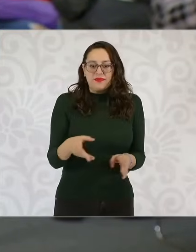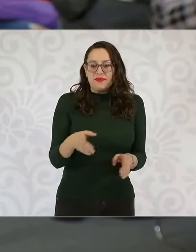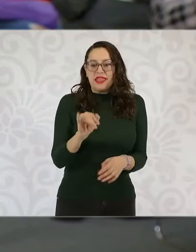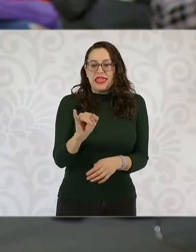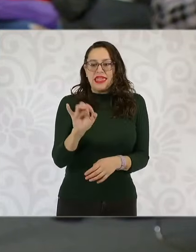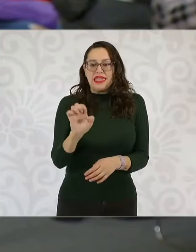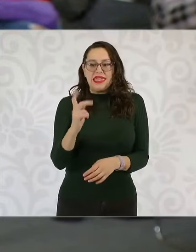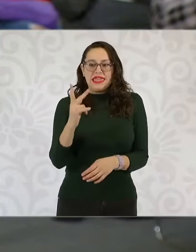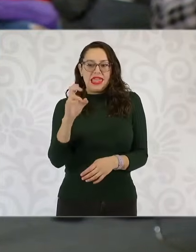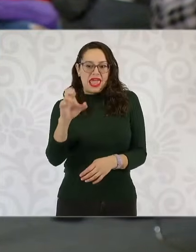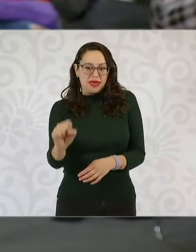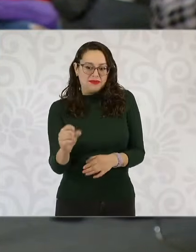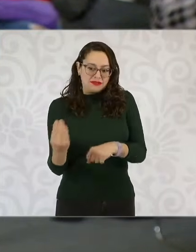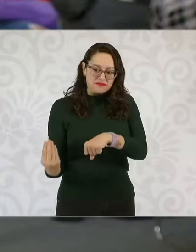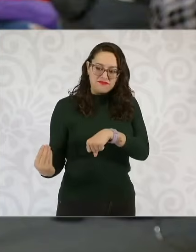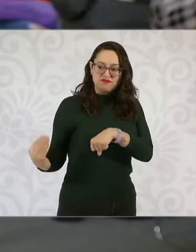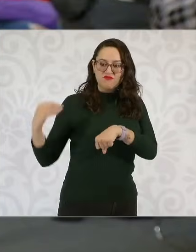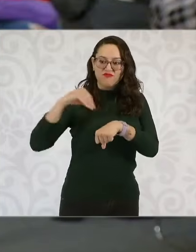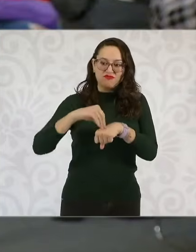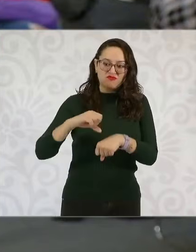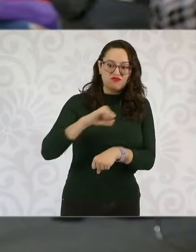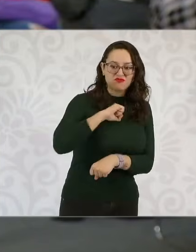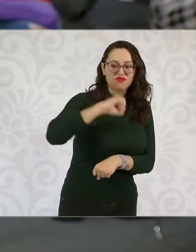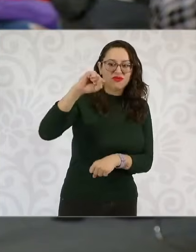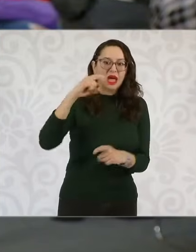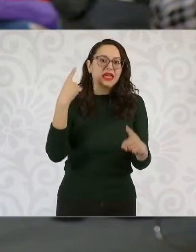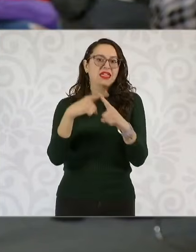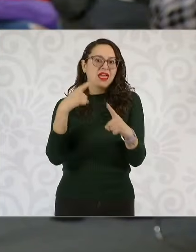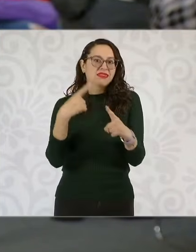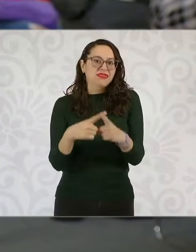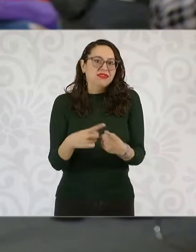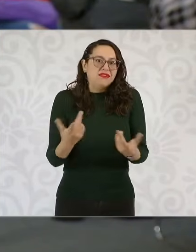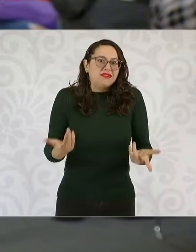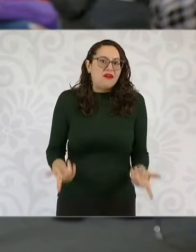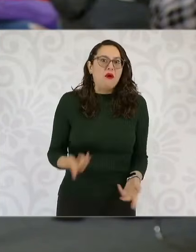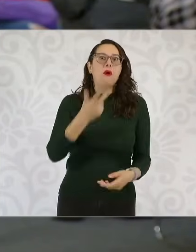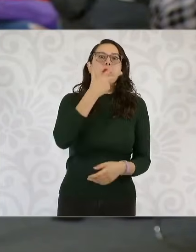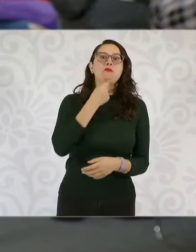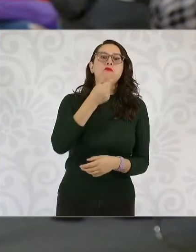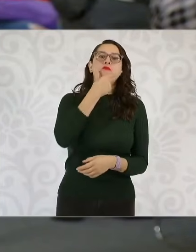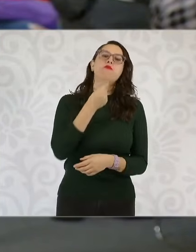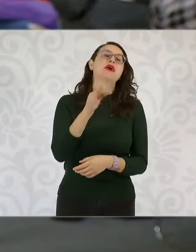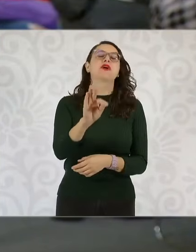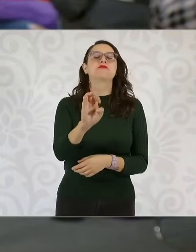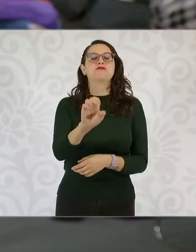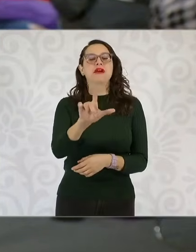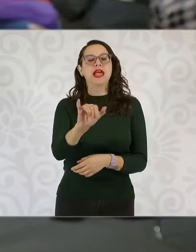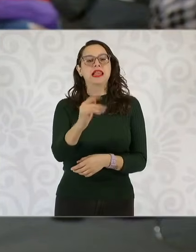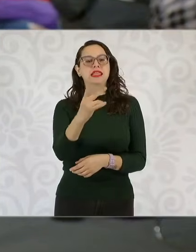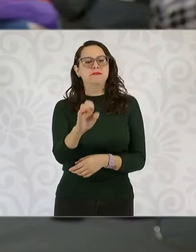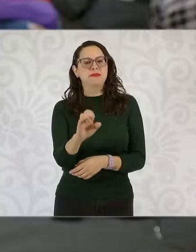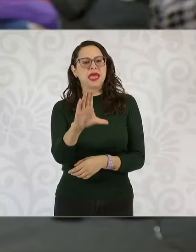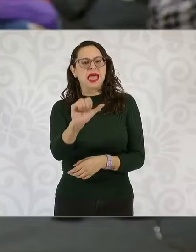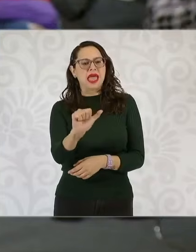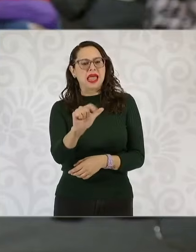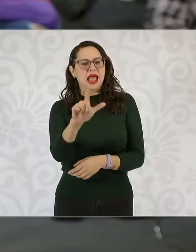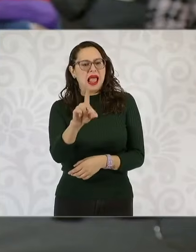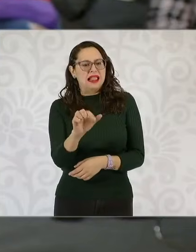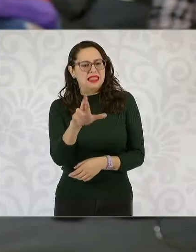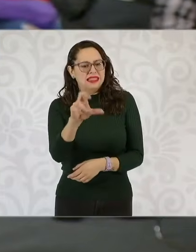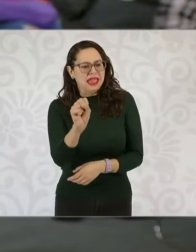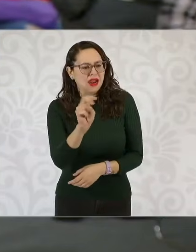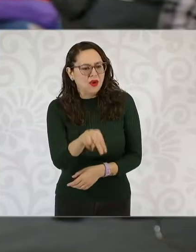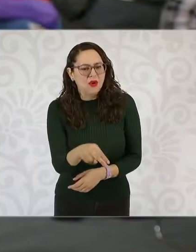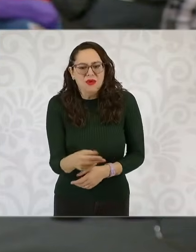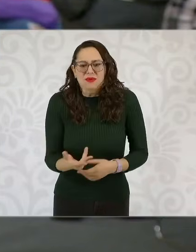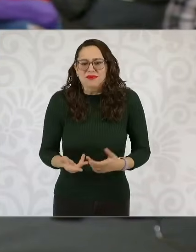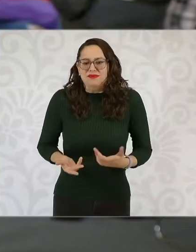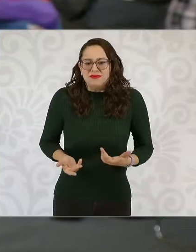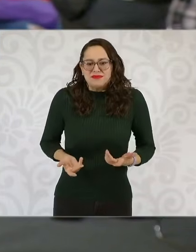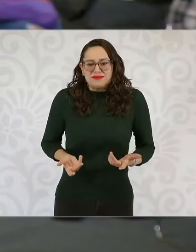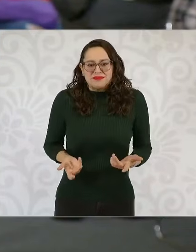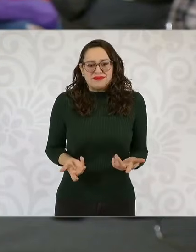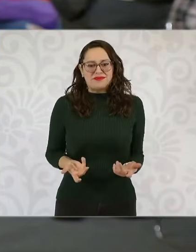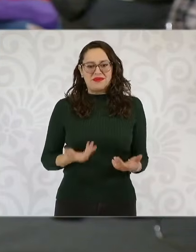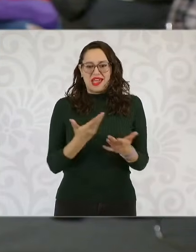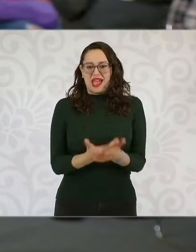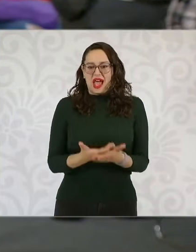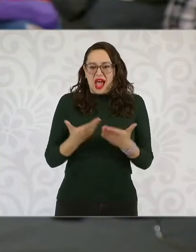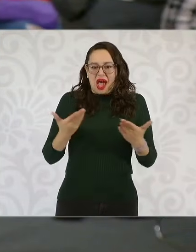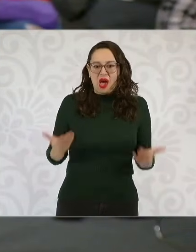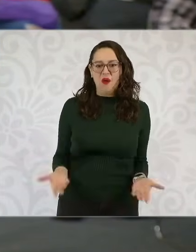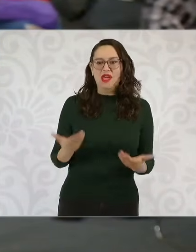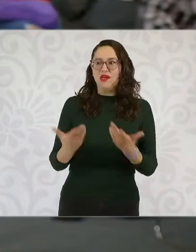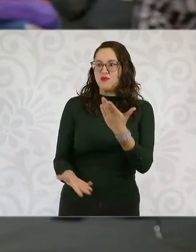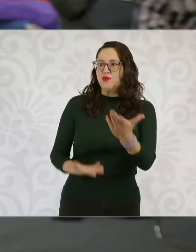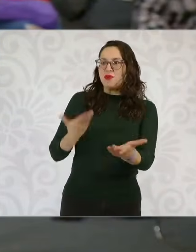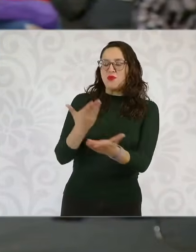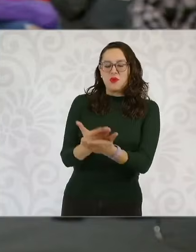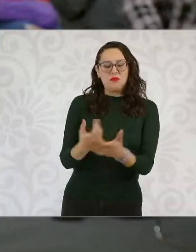dieron eh los gasolinazos y Eh Pues ahora quieren eh poner un freno eh supuestamente eh No sé cuál